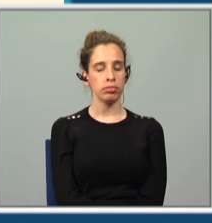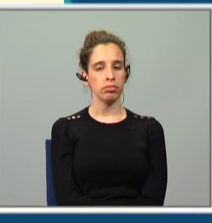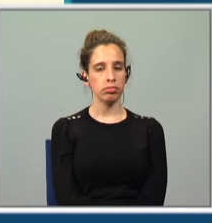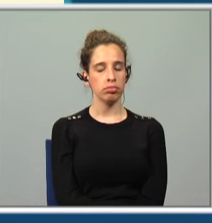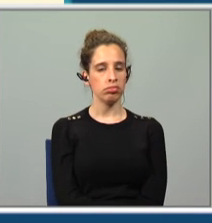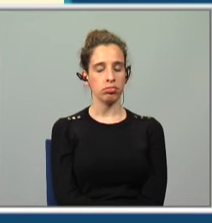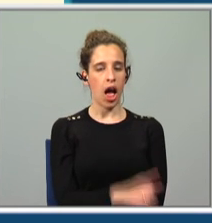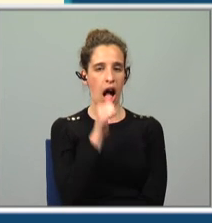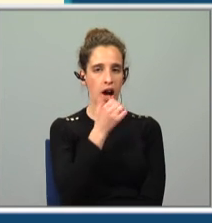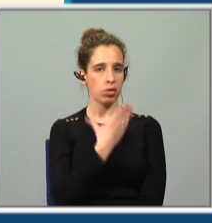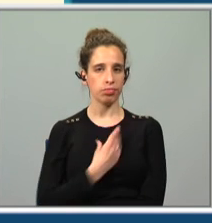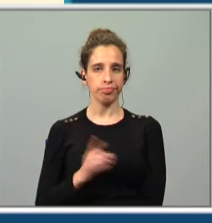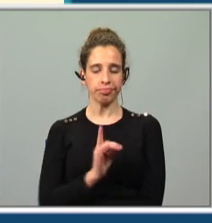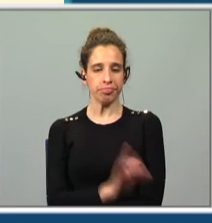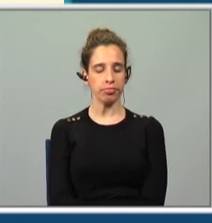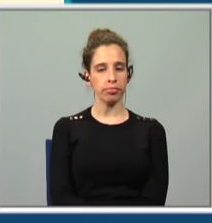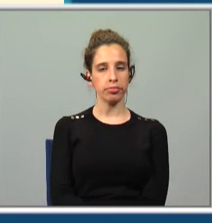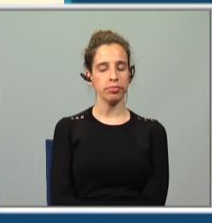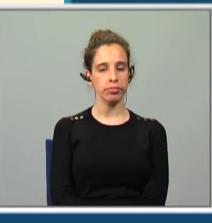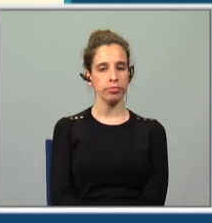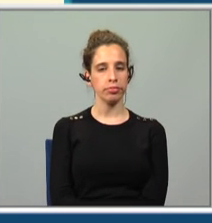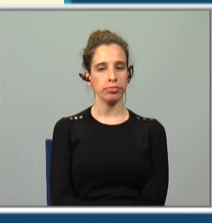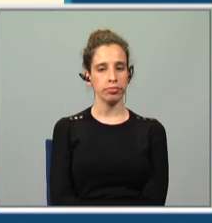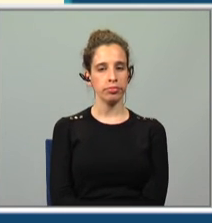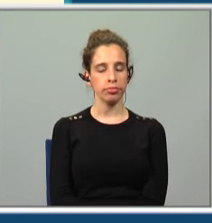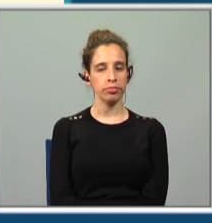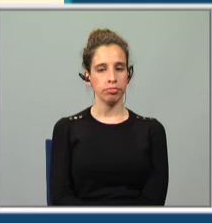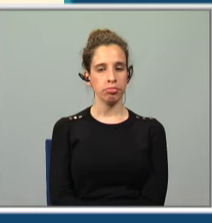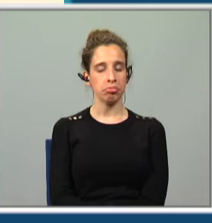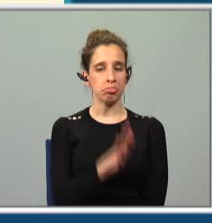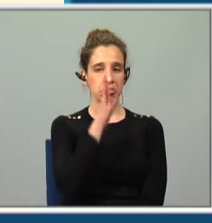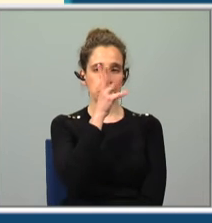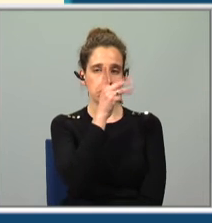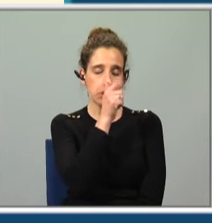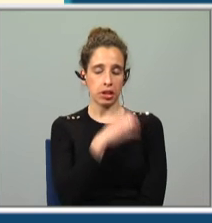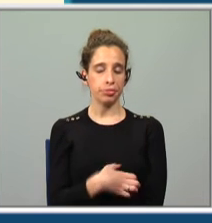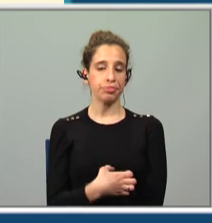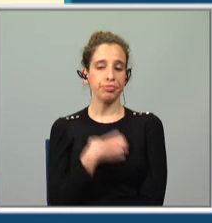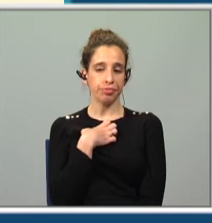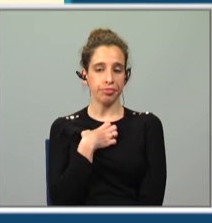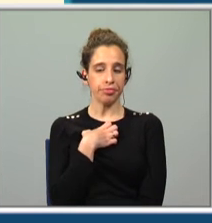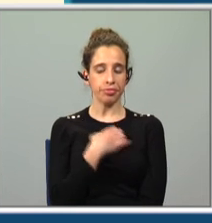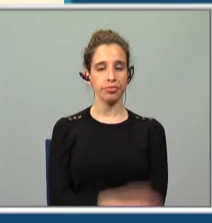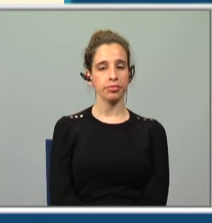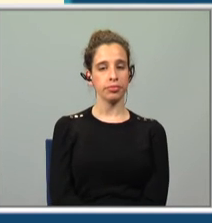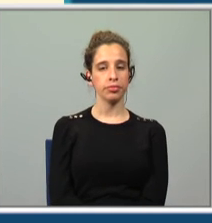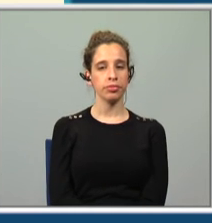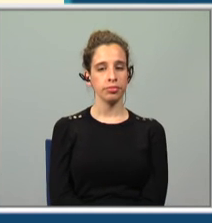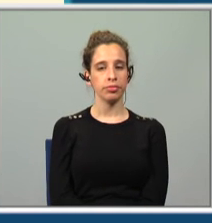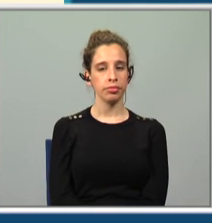eu não gostava de água e sentia-se triste 我不喜歡水並感到難過